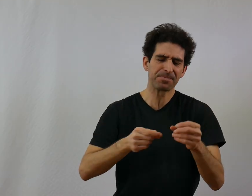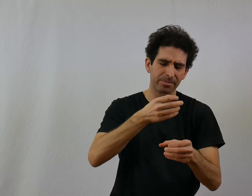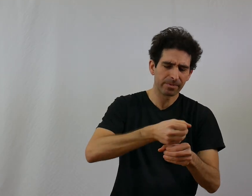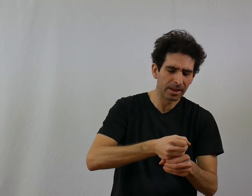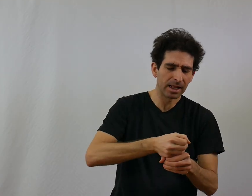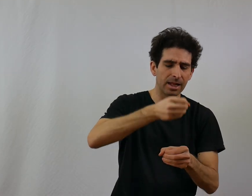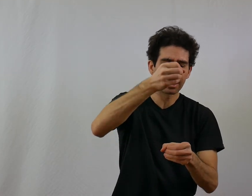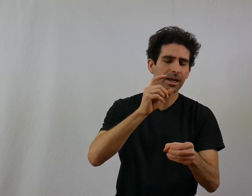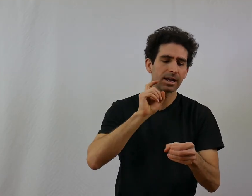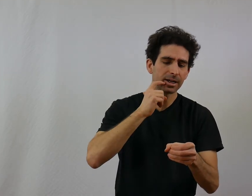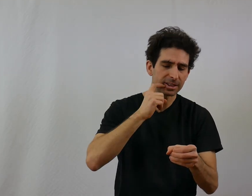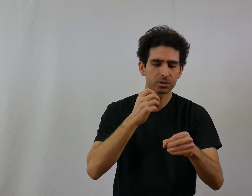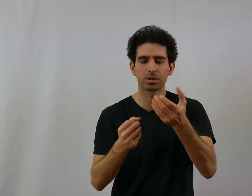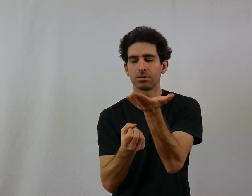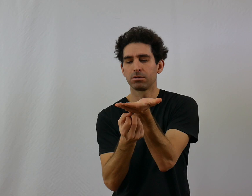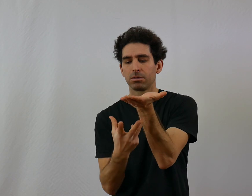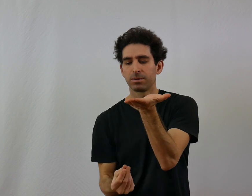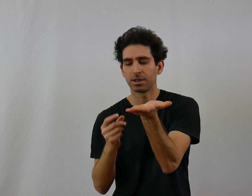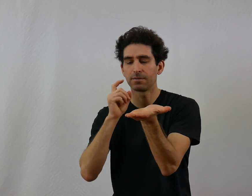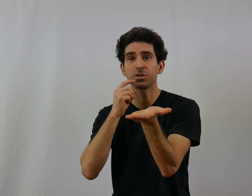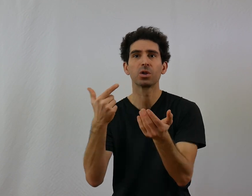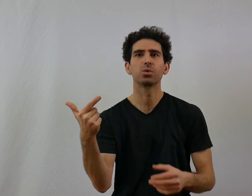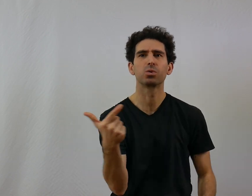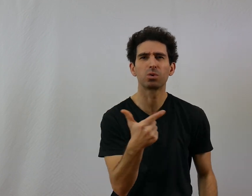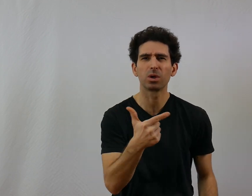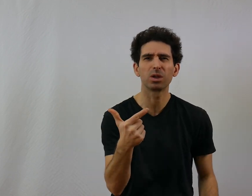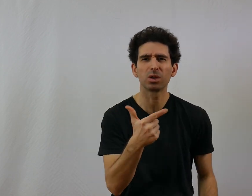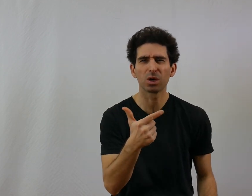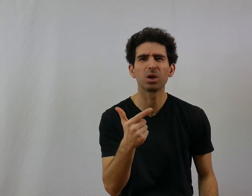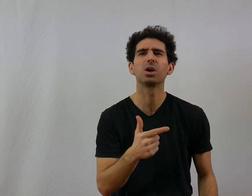la canne à sucre et la betterave sucrière